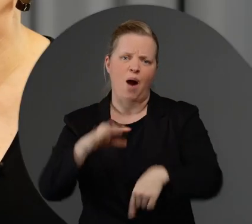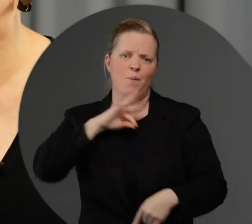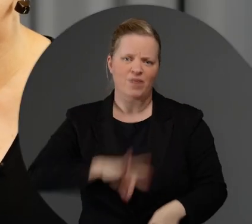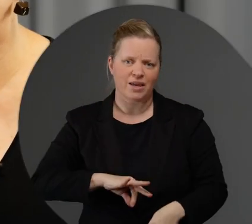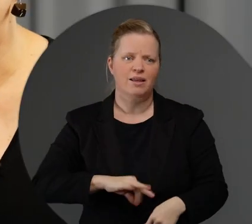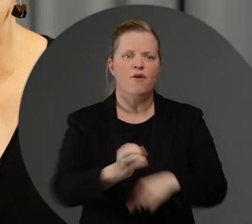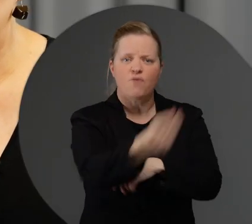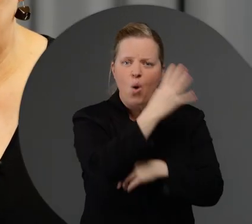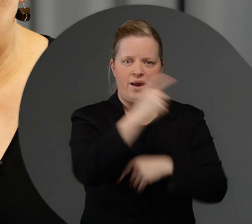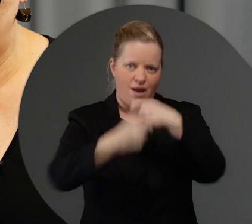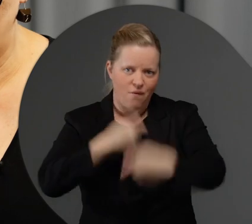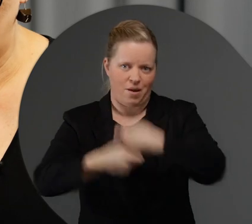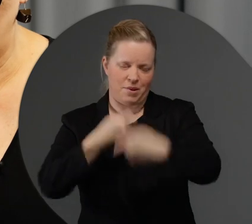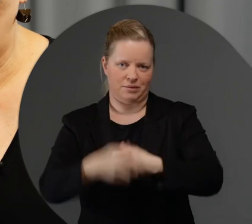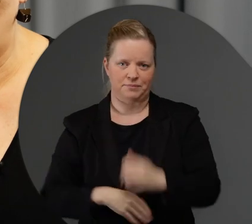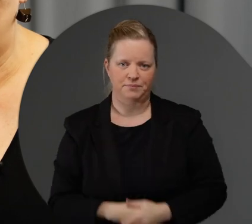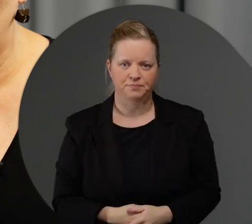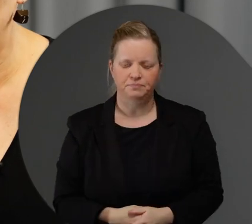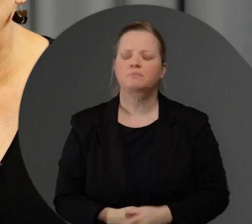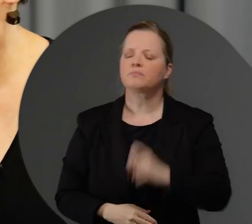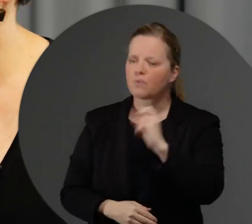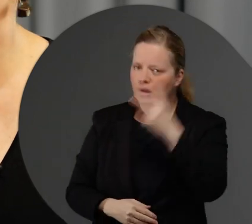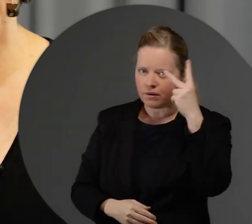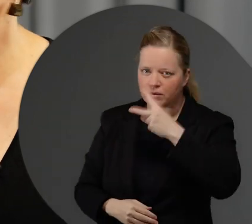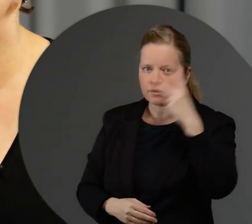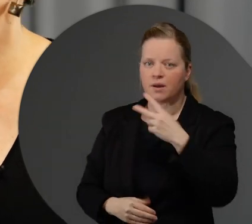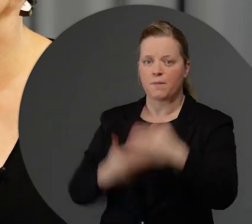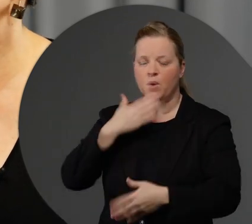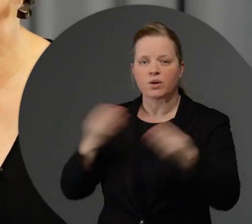Okay, ich verstehe. Und gibt es noch irgendwas, was du uns erzählen